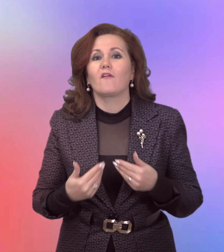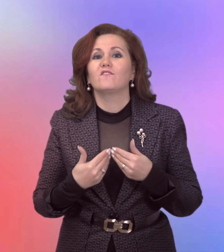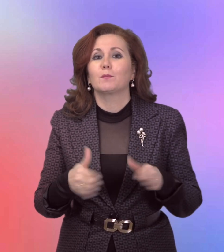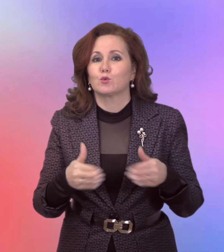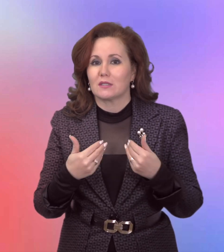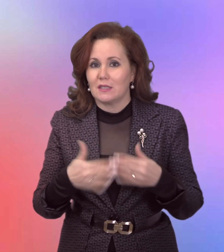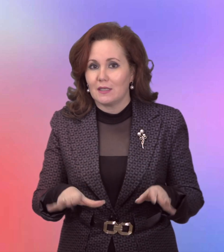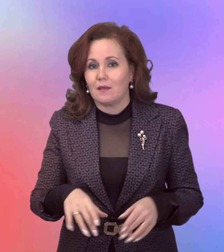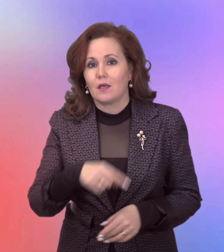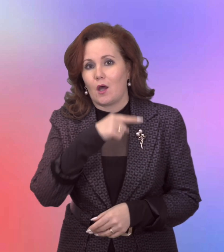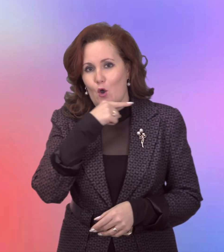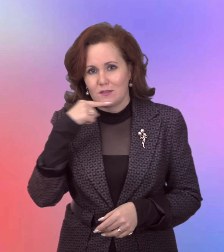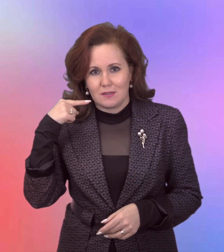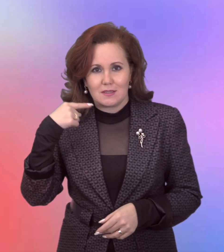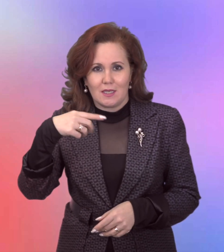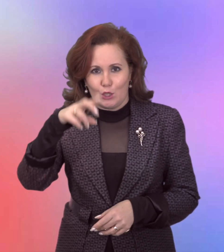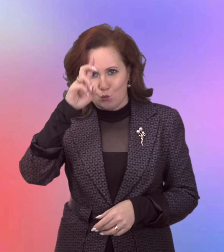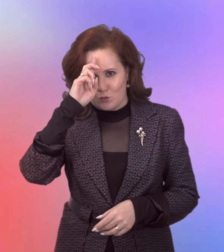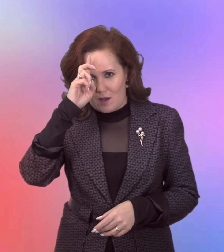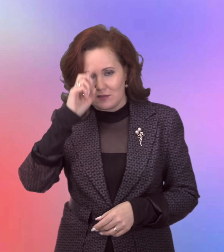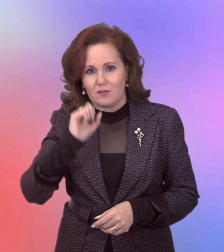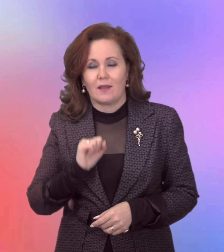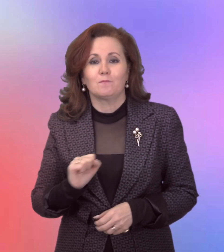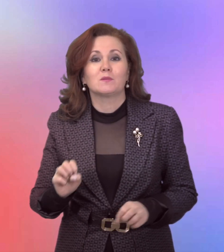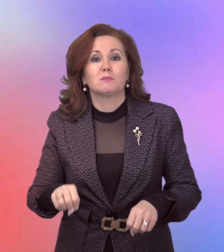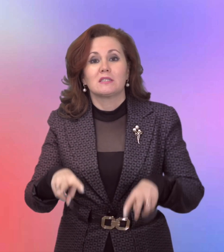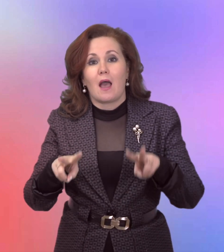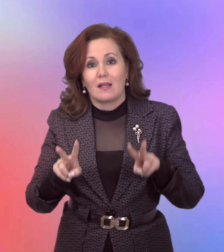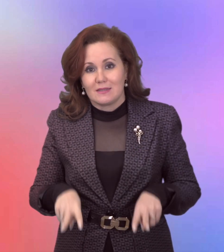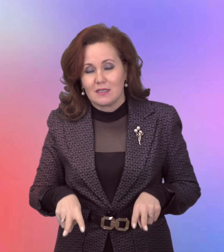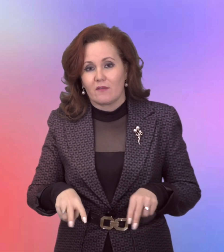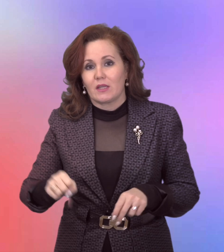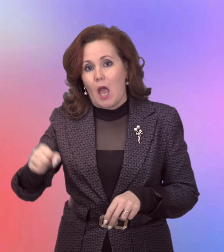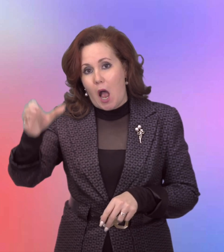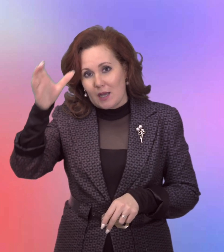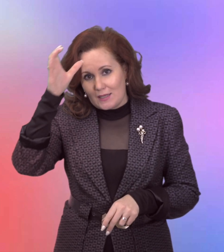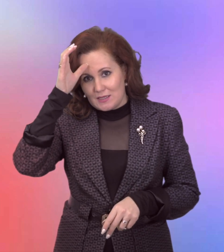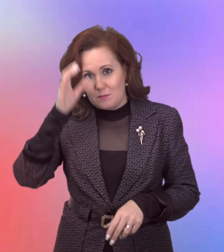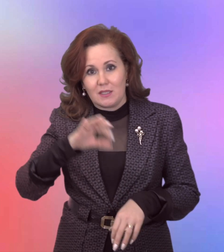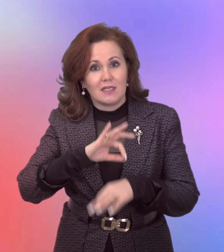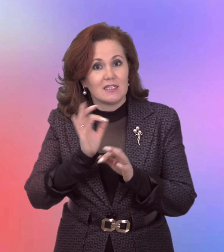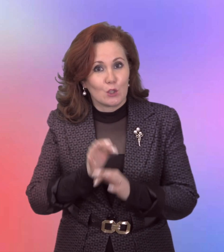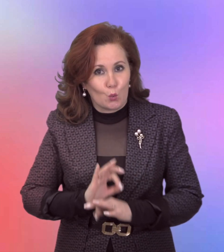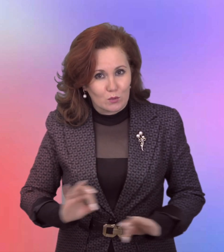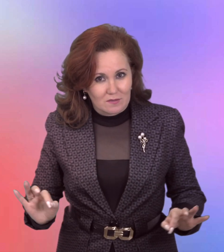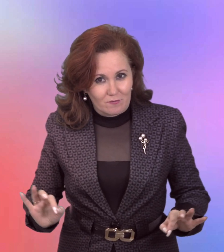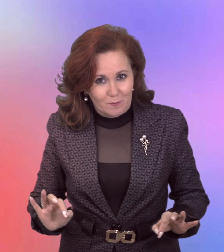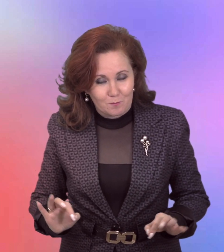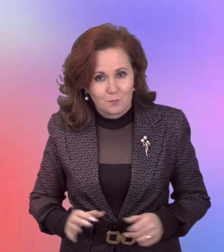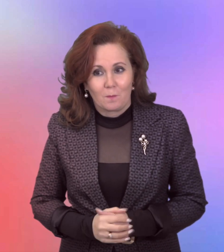выпускники Российской государственной специализированной академии искусств.